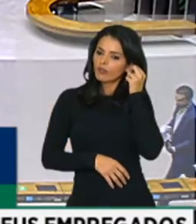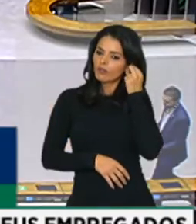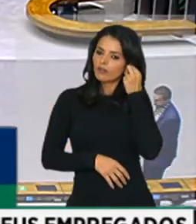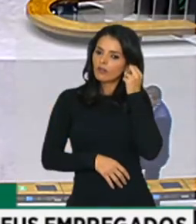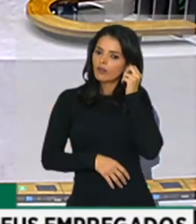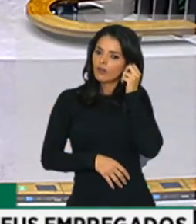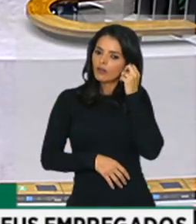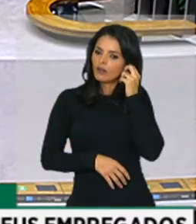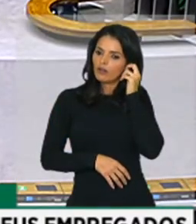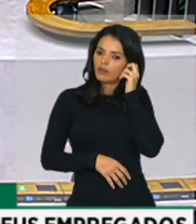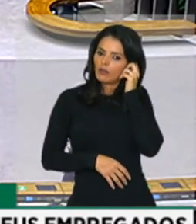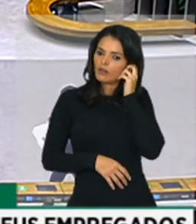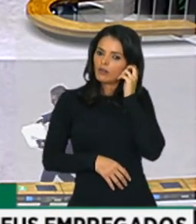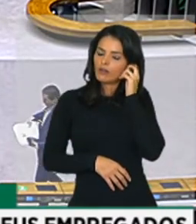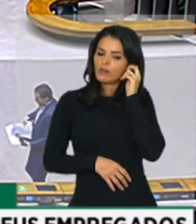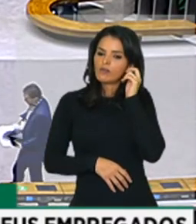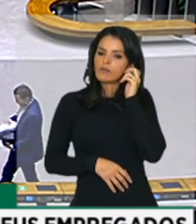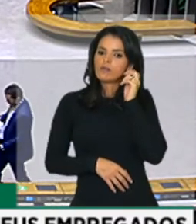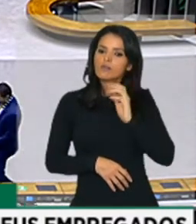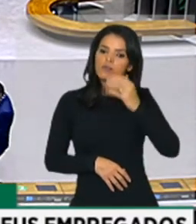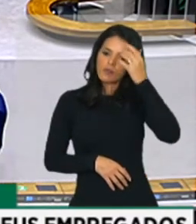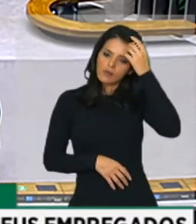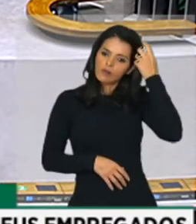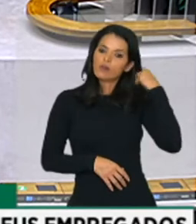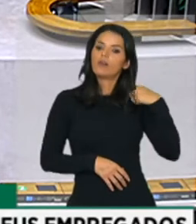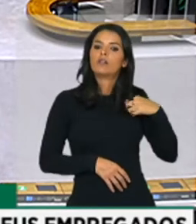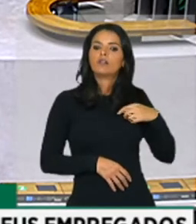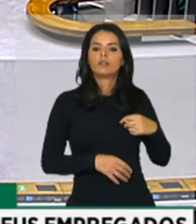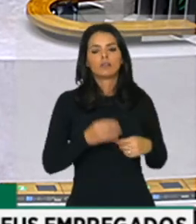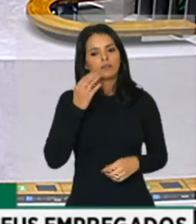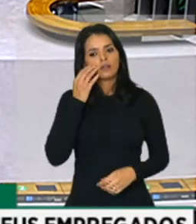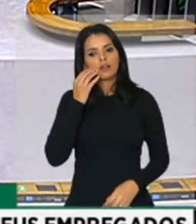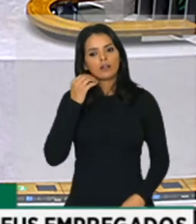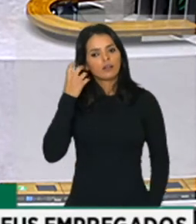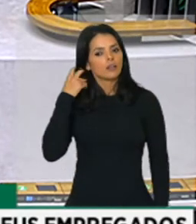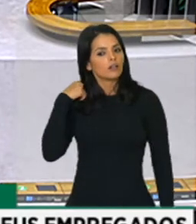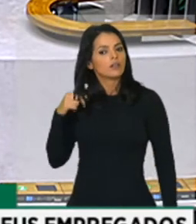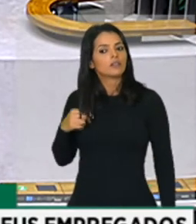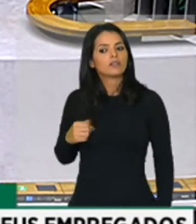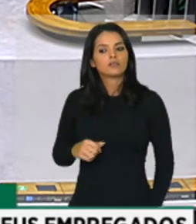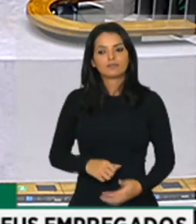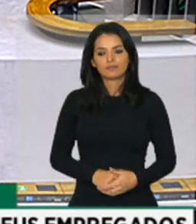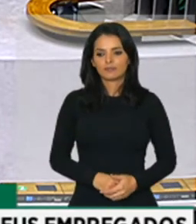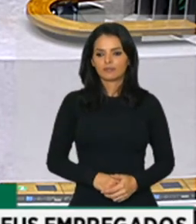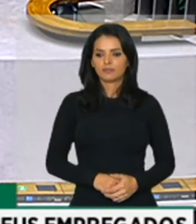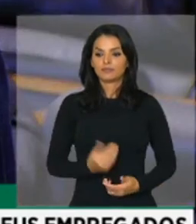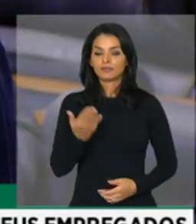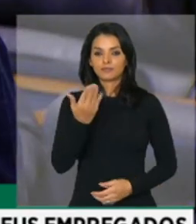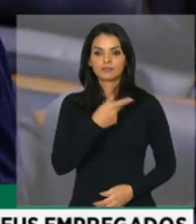[PRESIDENTE]: POIS NÃO, EU NÃO APERTEI AINDA NO BOTÃO NÃO. [DEPUTADA]: O PRESIDENTE, SENHOR PRESIDENTE, É O SEGUINTE, ESSE DESTAQUE ELE É UM DESTAQUE MUITO